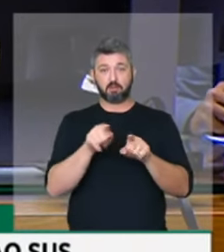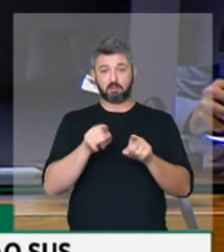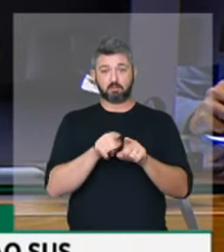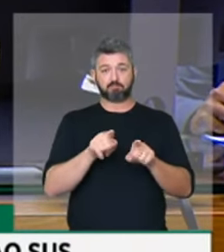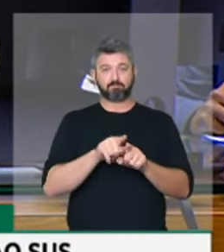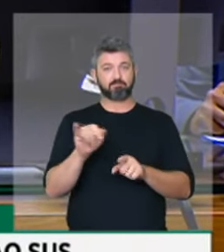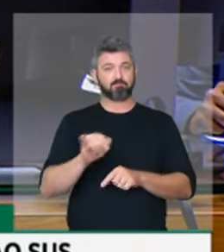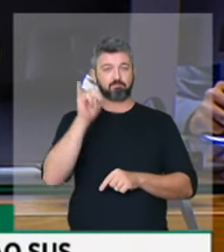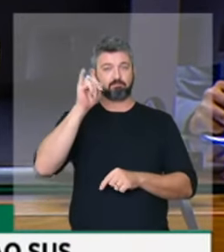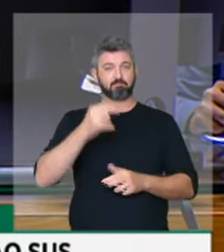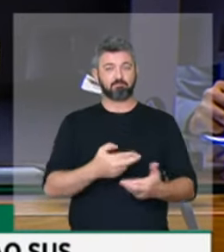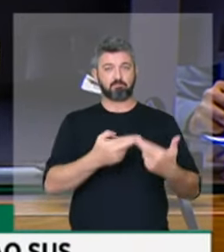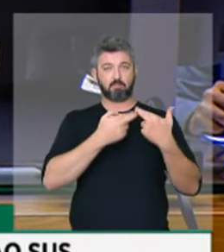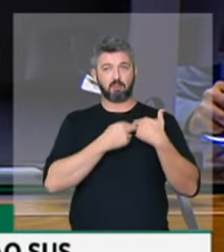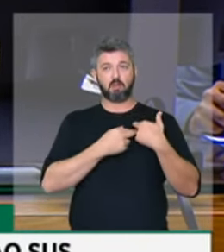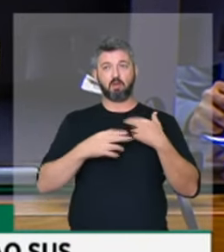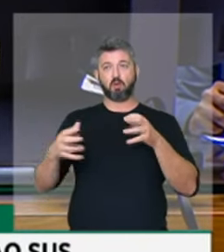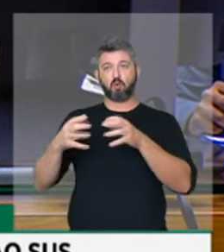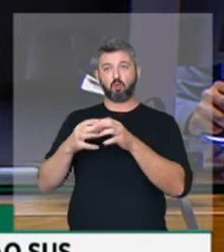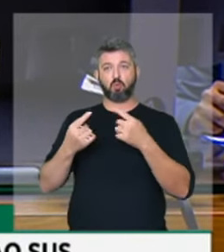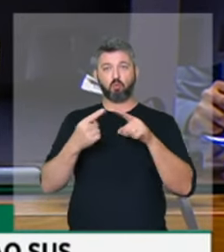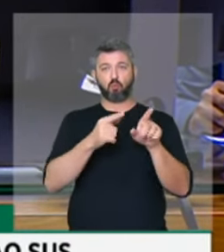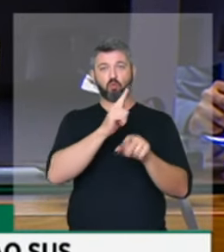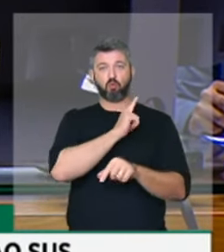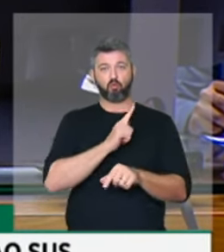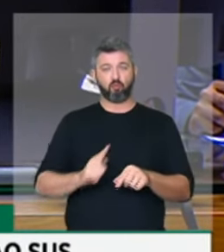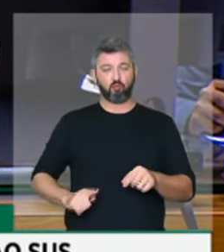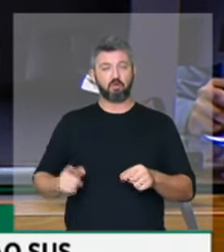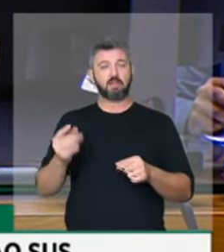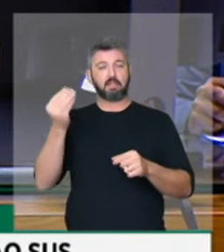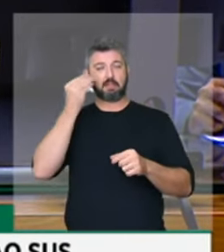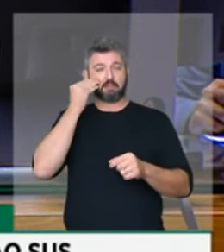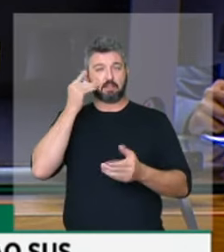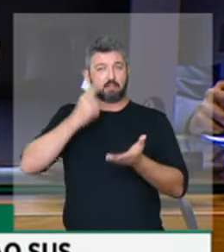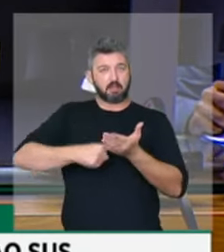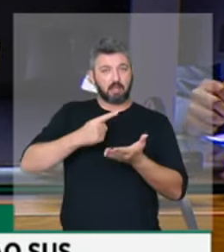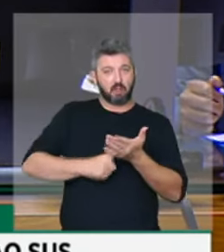DE TENTAR CONSTRUIR O ACORDO EM TORNO DO TEXTO, SEM ABRIR MÃO DAS SUAS POSIÇÕES, MAS COM ESPÍRITO DE TODOS NÓS DE